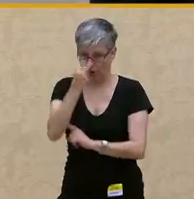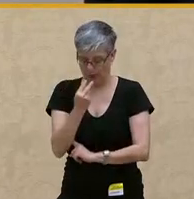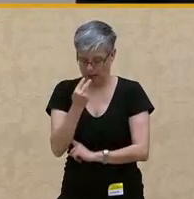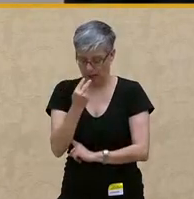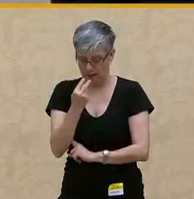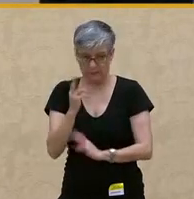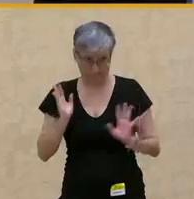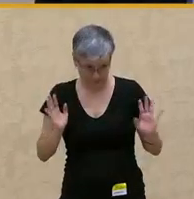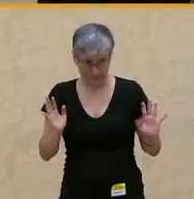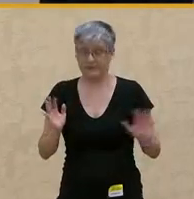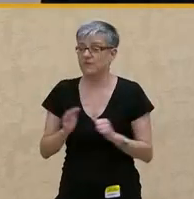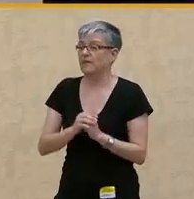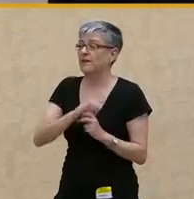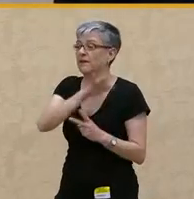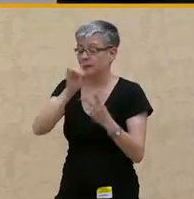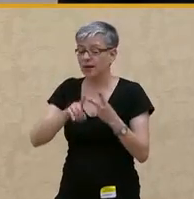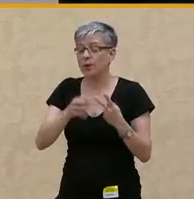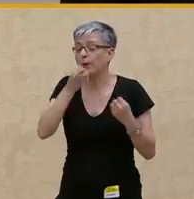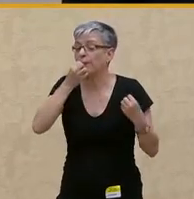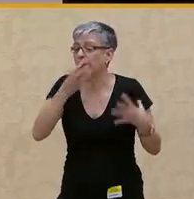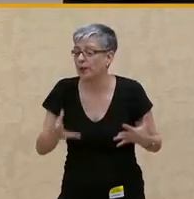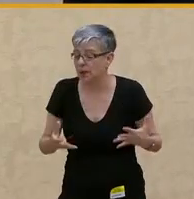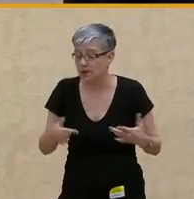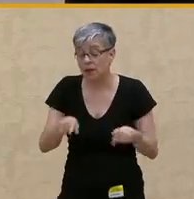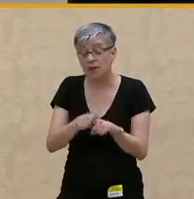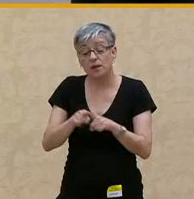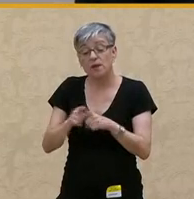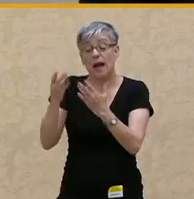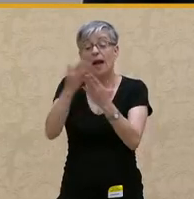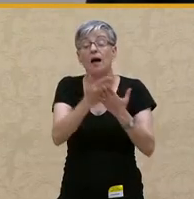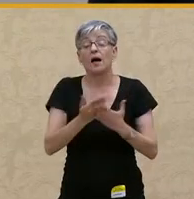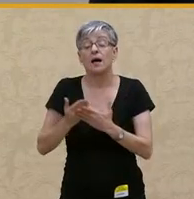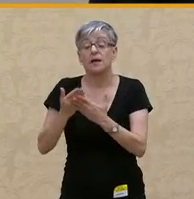bien. Y el otro tema, sí, es que estaría muy bien que pudiéramos hacer un estudio sobre los